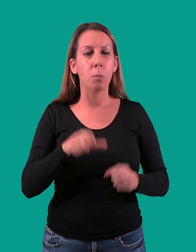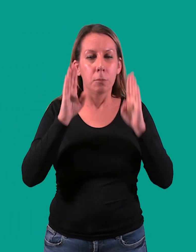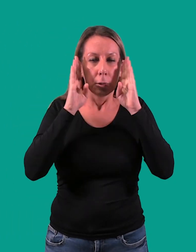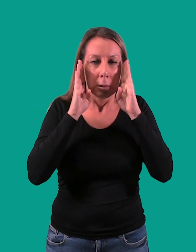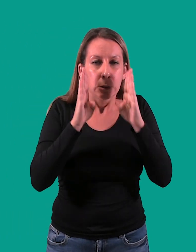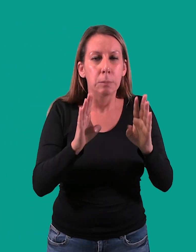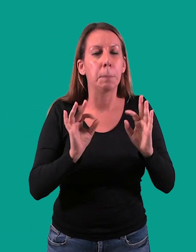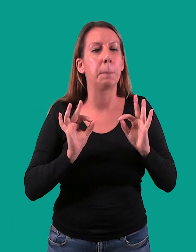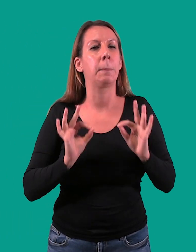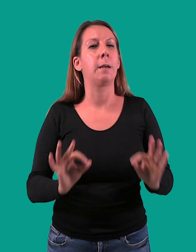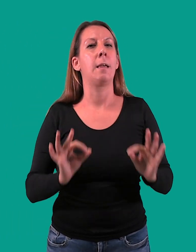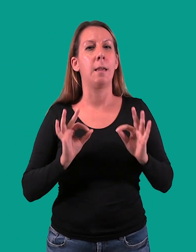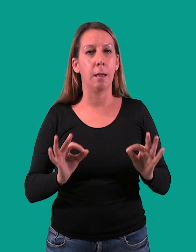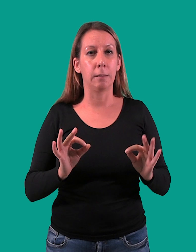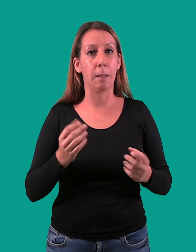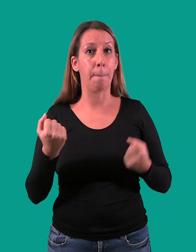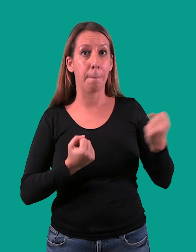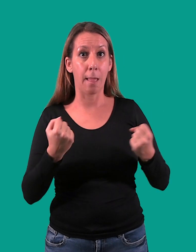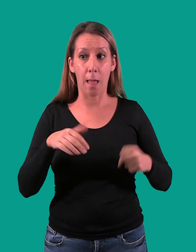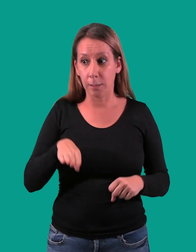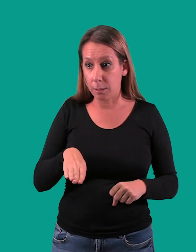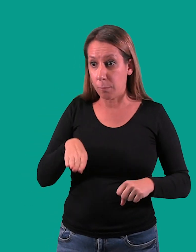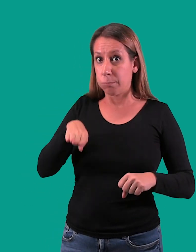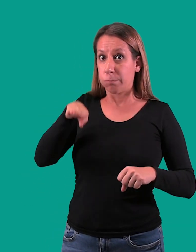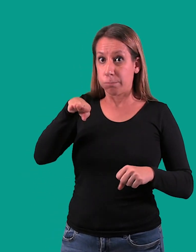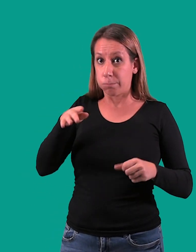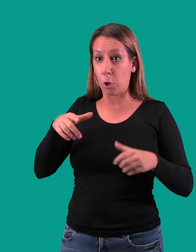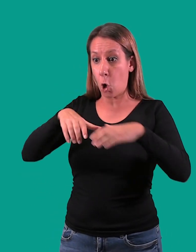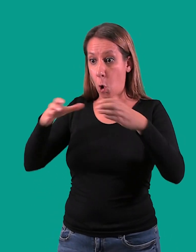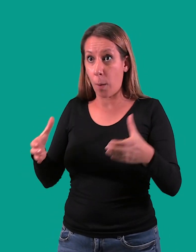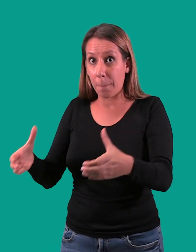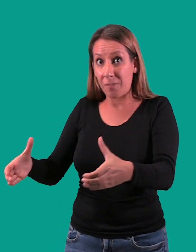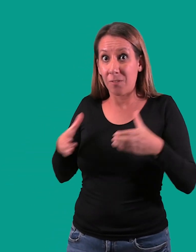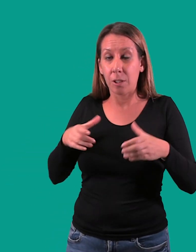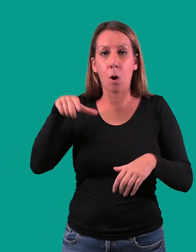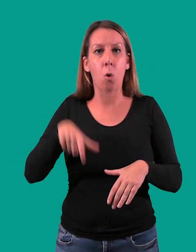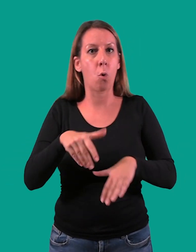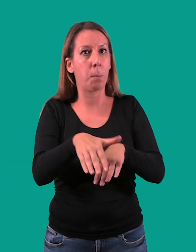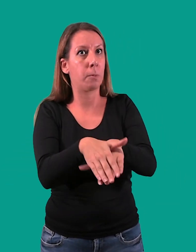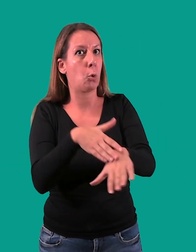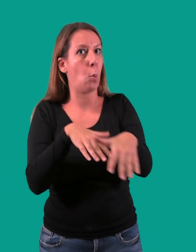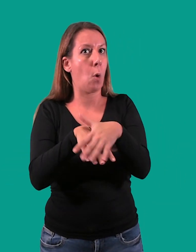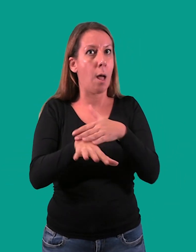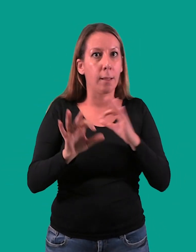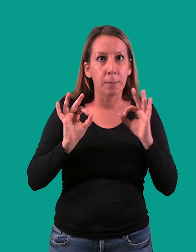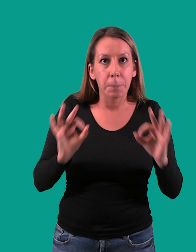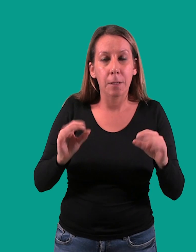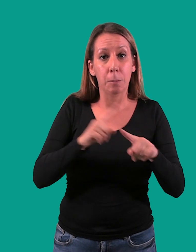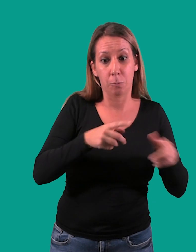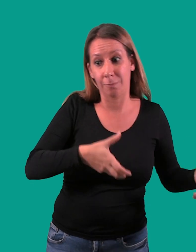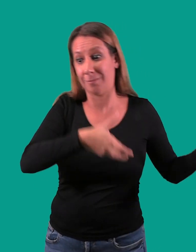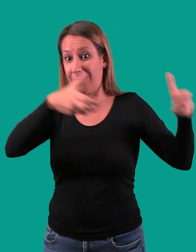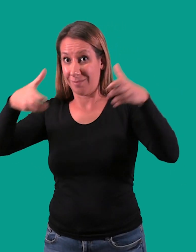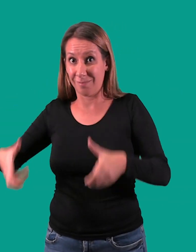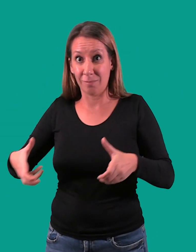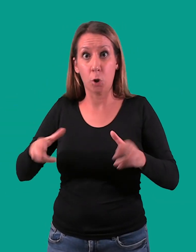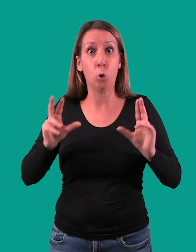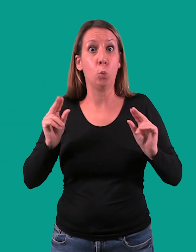Quando mette la gomma, deve fare attenzione a non ferirsi. Il lavoro richiede precisione e cautela.